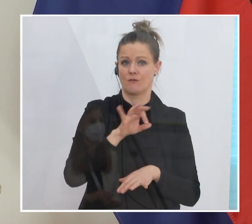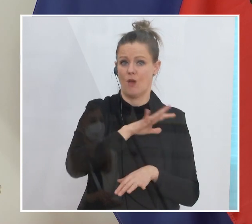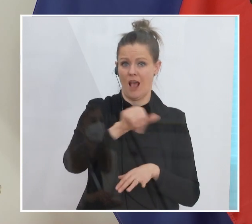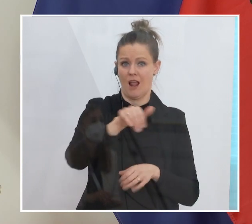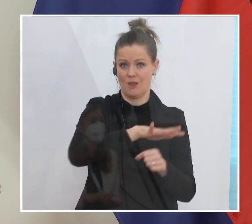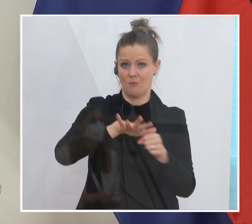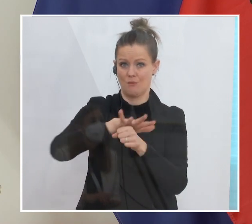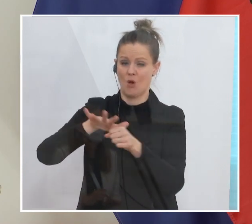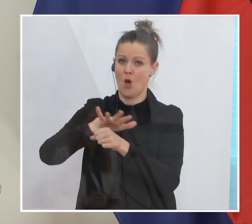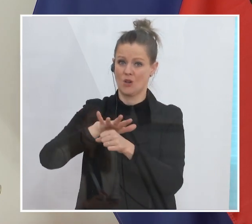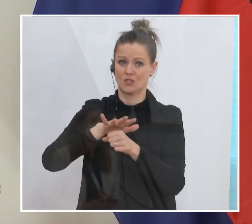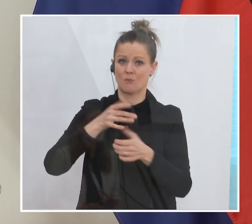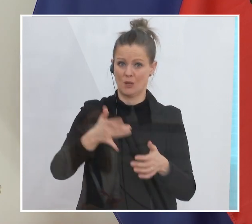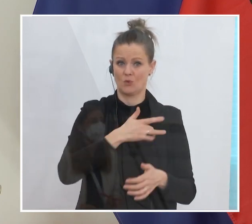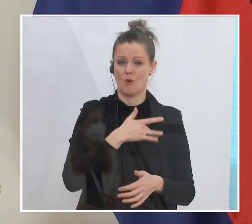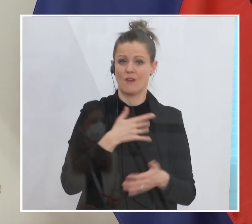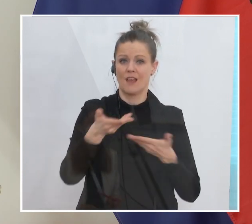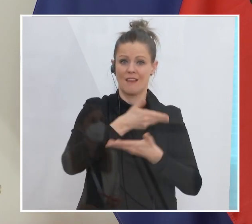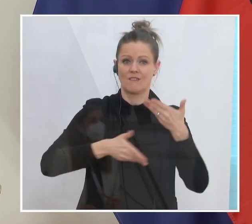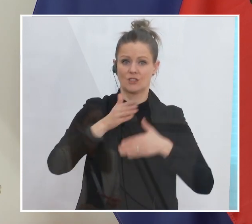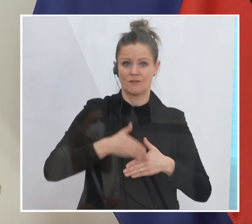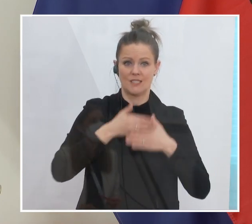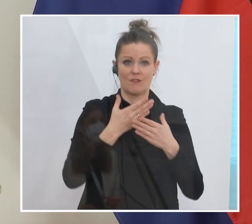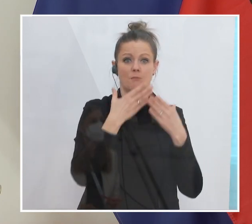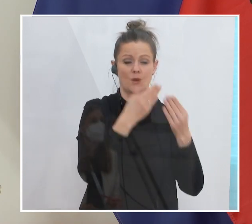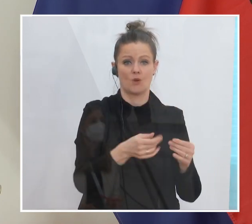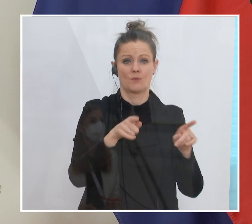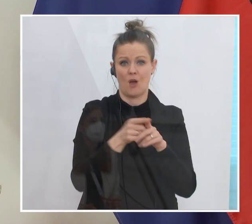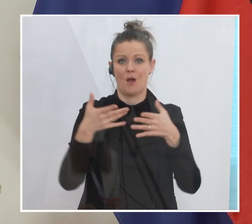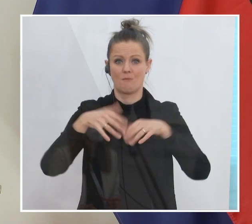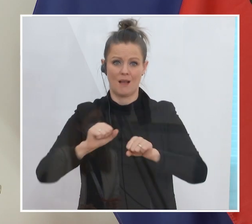die eben auch die Wirtschaftshilfen erhalten, aber bis es dann halt eben auch so weit ist, braucht